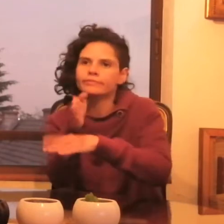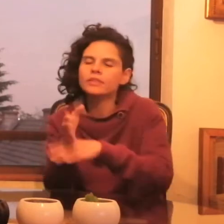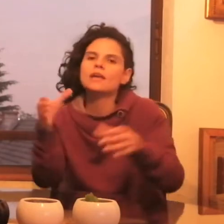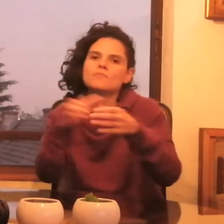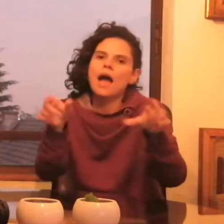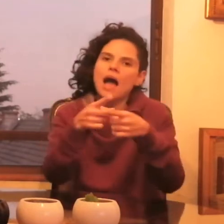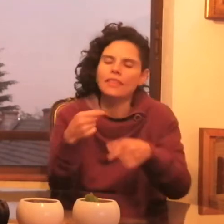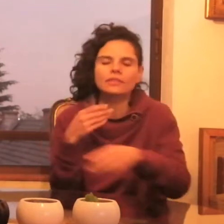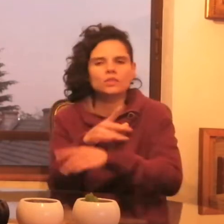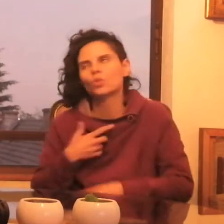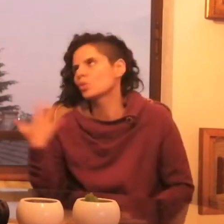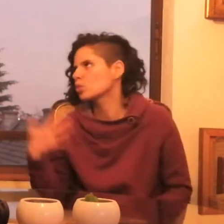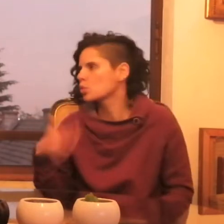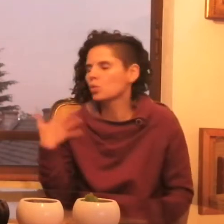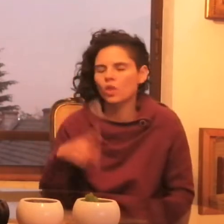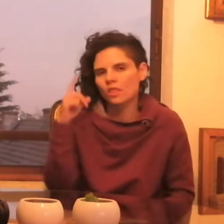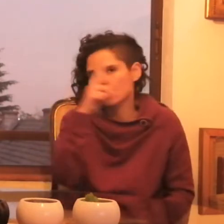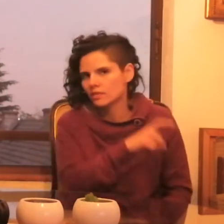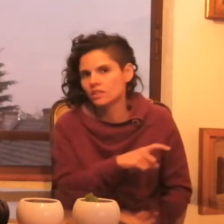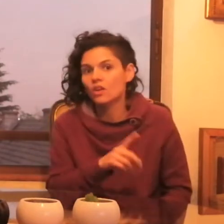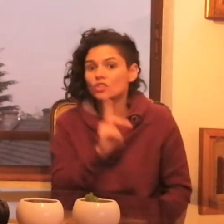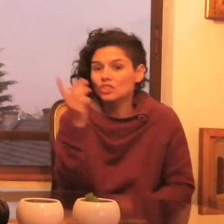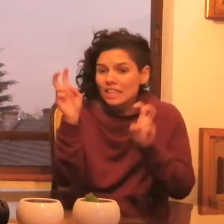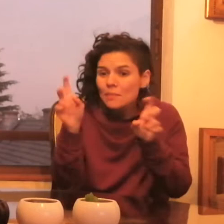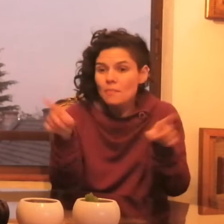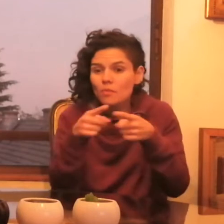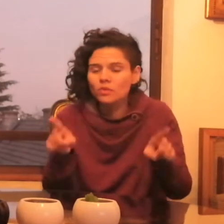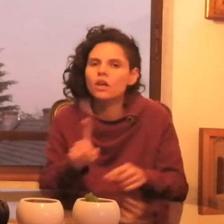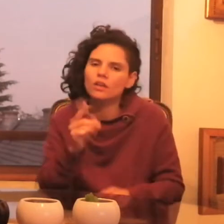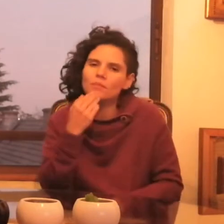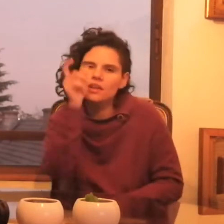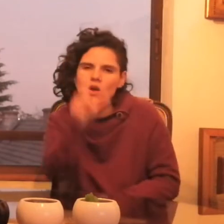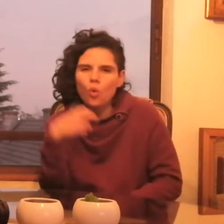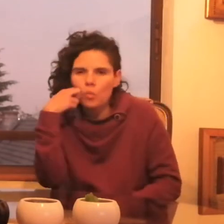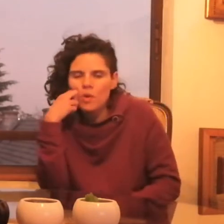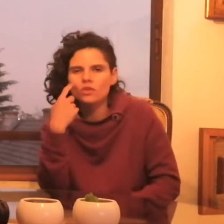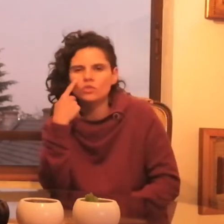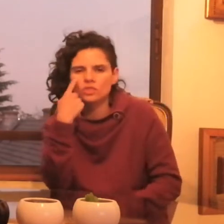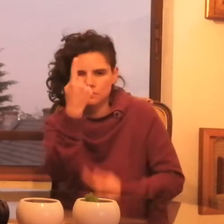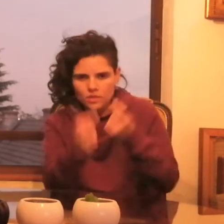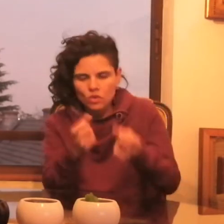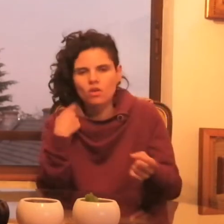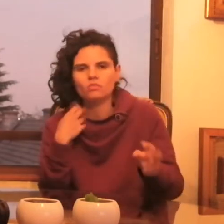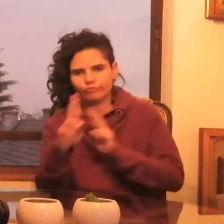ni siquiera sólo el hecho de la música sino que también el lado humano como conocer a la gente un poco más allá interactuar con la gente porque uno